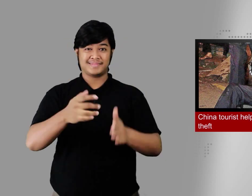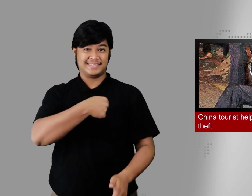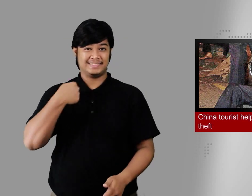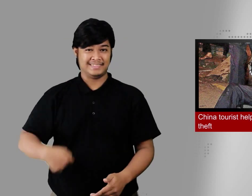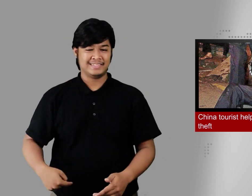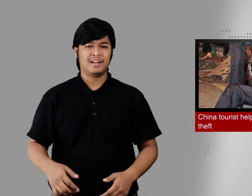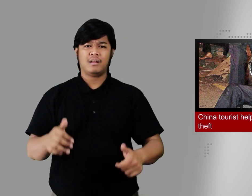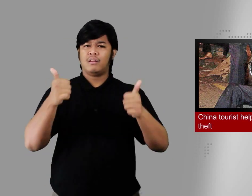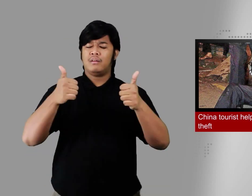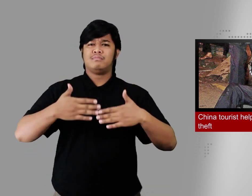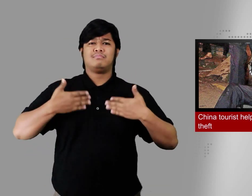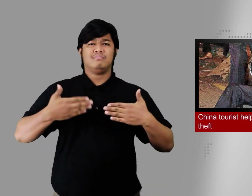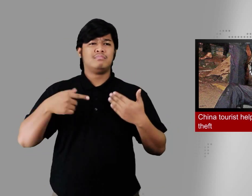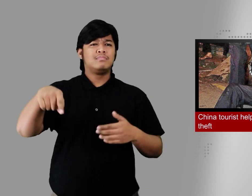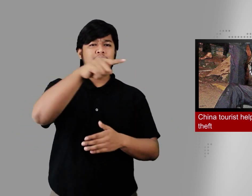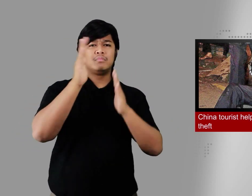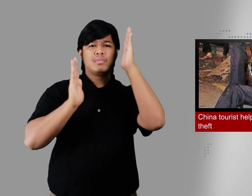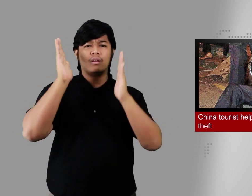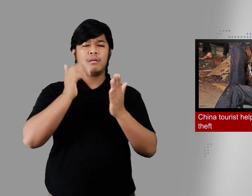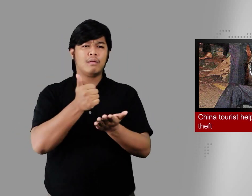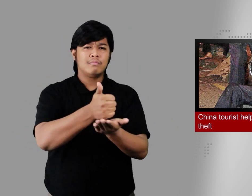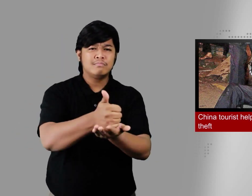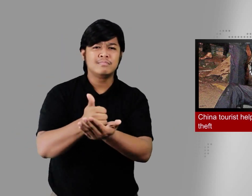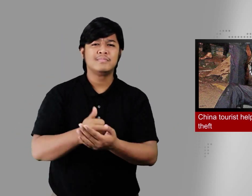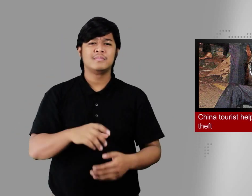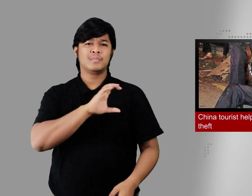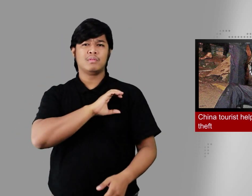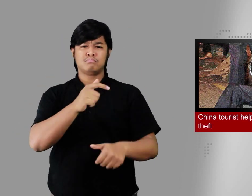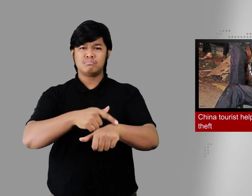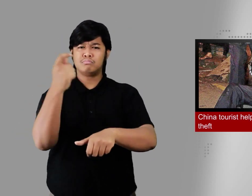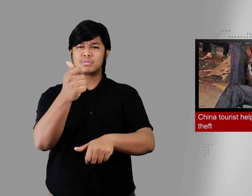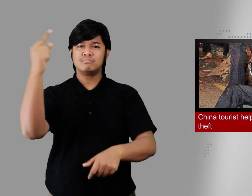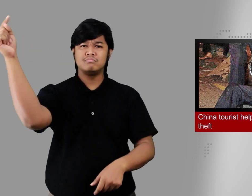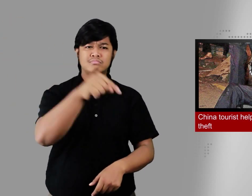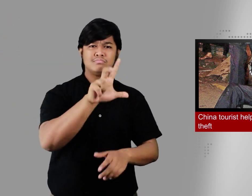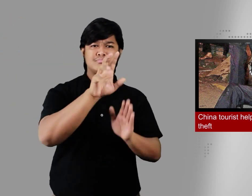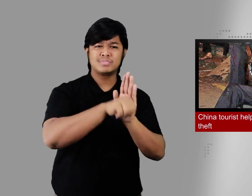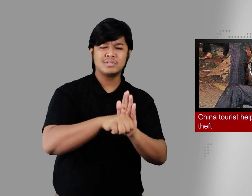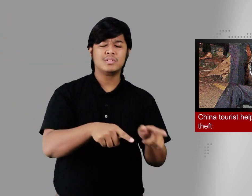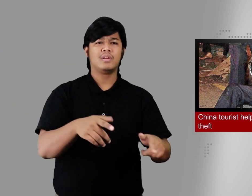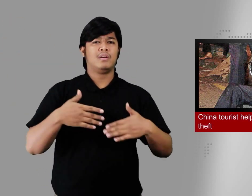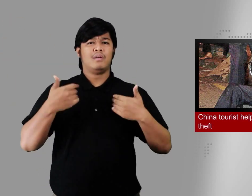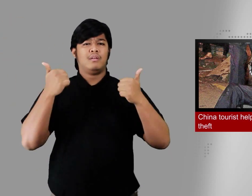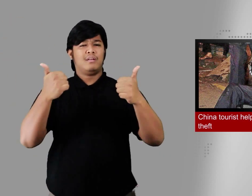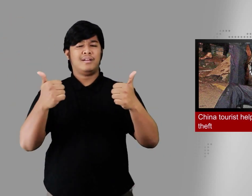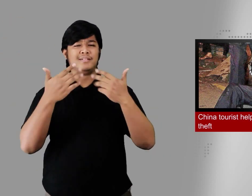Mereka berasa gembira dengan bantuan awam dan perkhidmatan polis yang cekal.